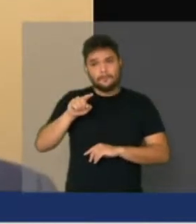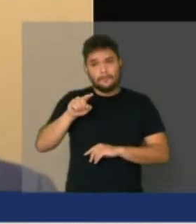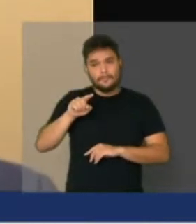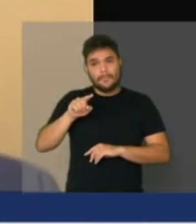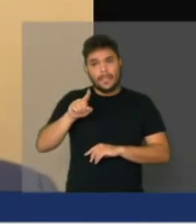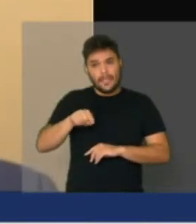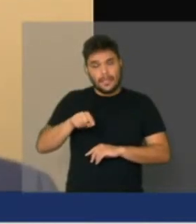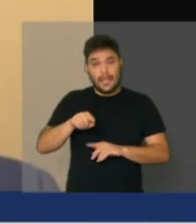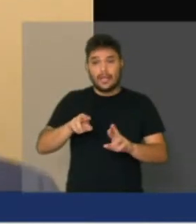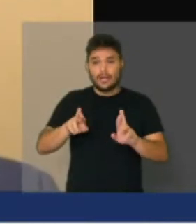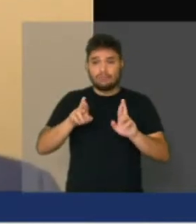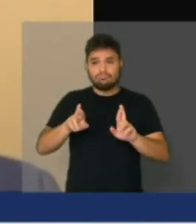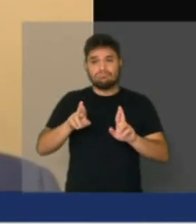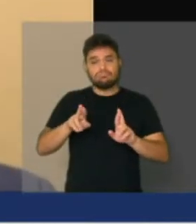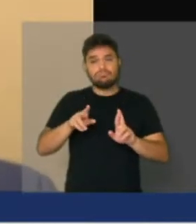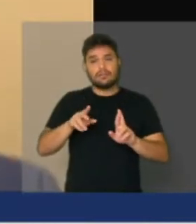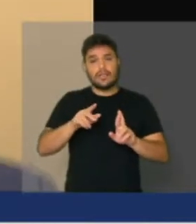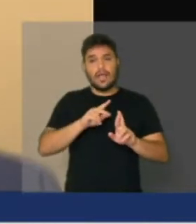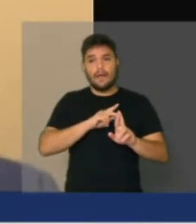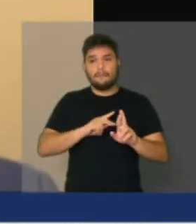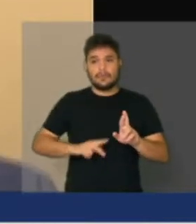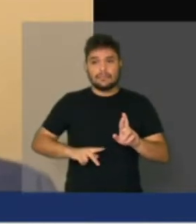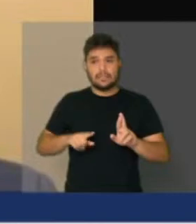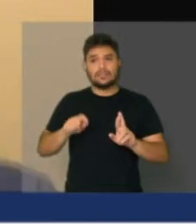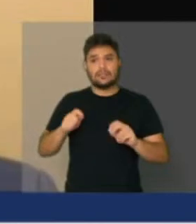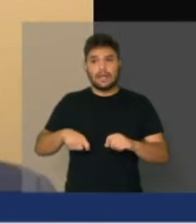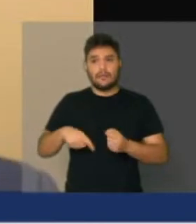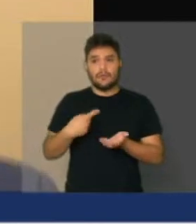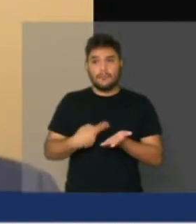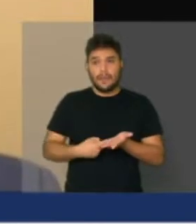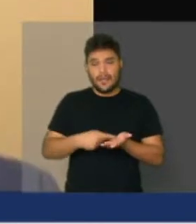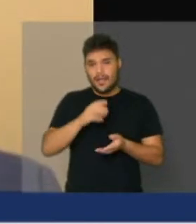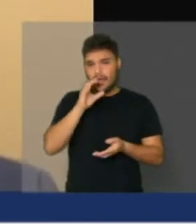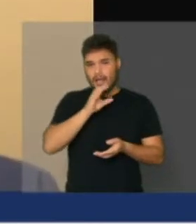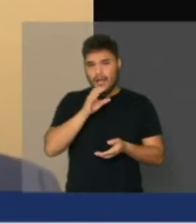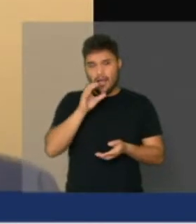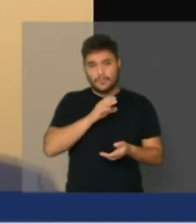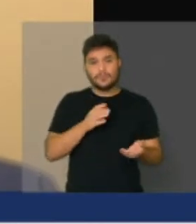A PRESIDÊNCIA POSSA MARCAR O MAIS RAPIDAMENTE POSSÍVEL COM OS ESCLARECIMENTO SOBRE O FATO MENCIONADO, RAZÃO PELA QUAL